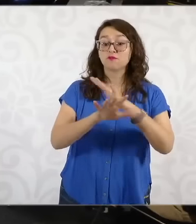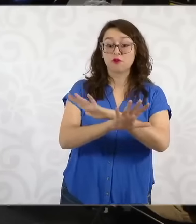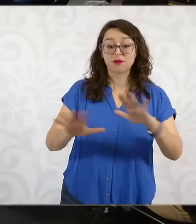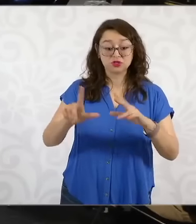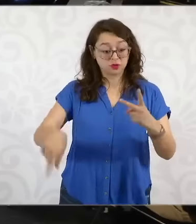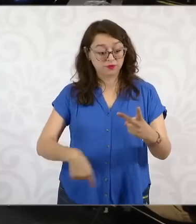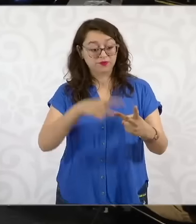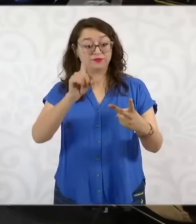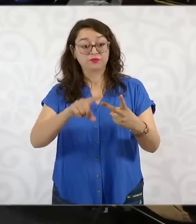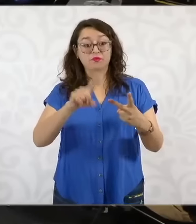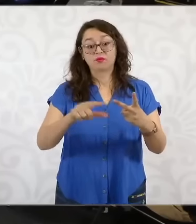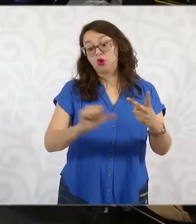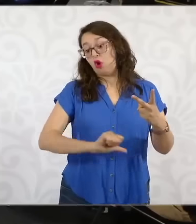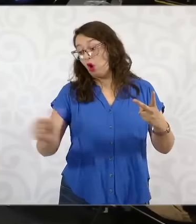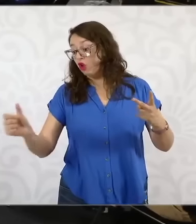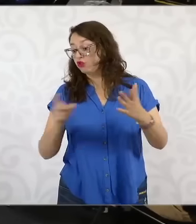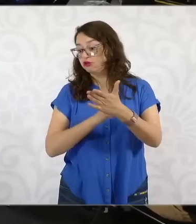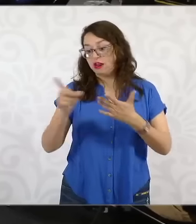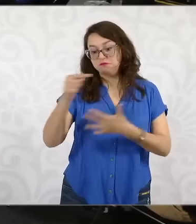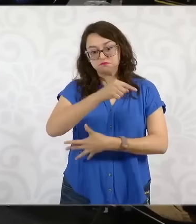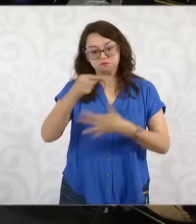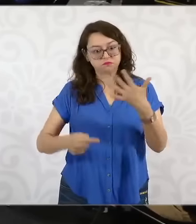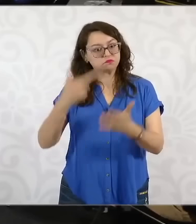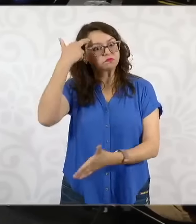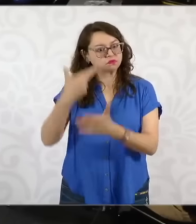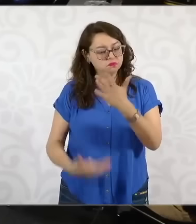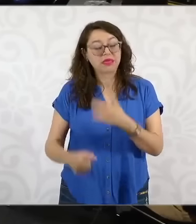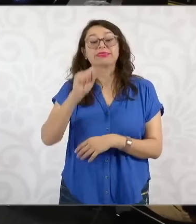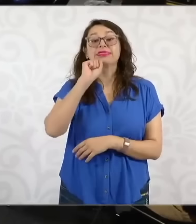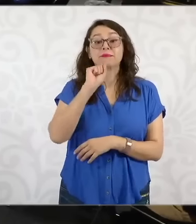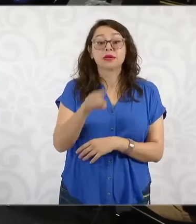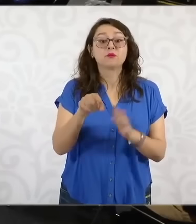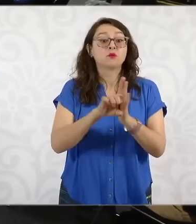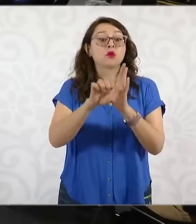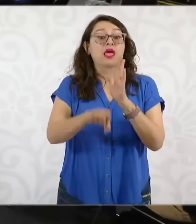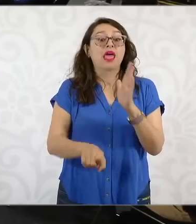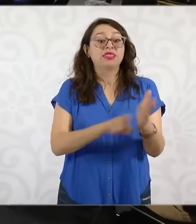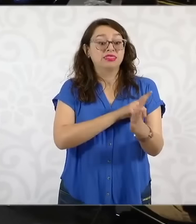se violan otros derechos, en este caso en específico, el derecho humano a la democracia